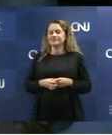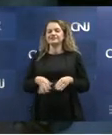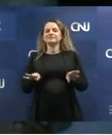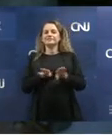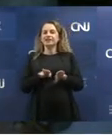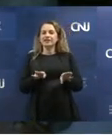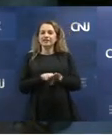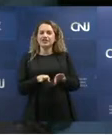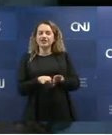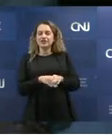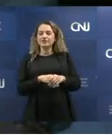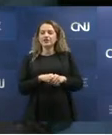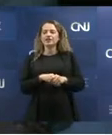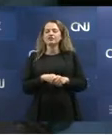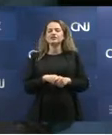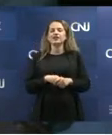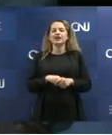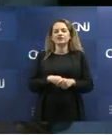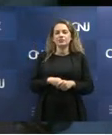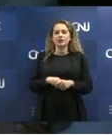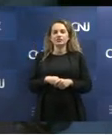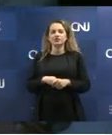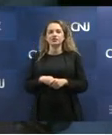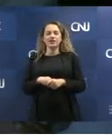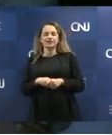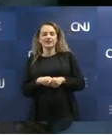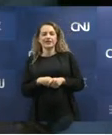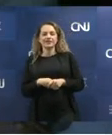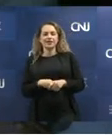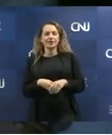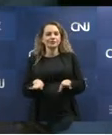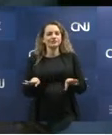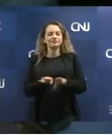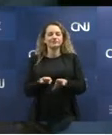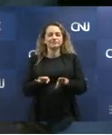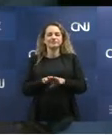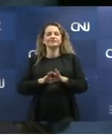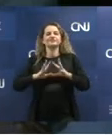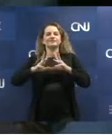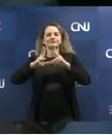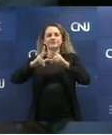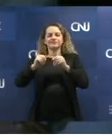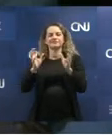O sistema de garantias jurídicas das pessoas visadas nos procedimentos punitivos, quaisquer que sejam.